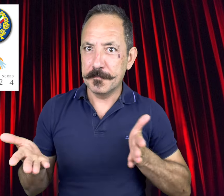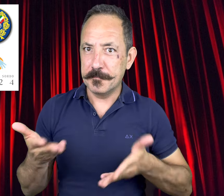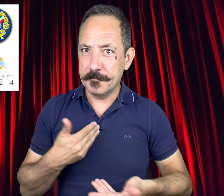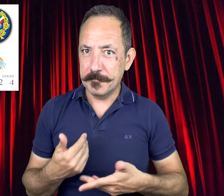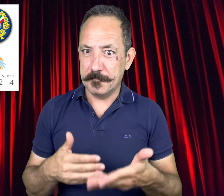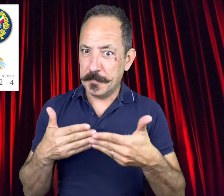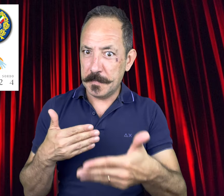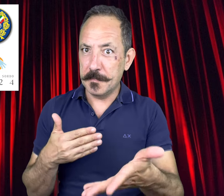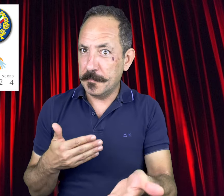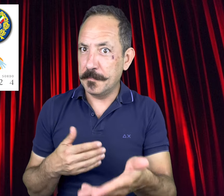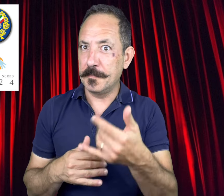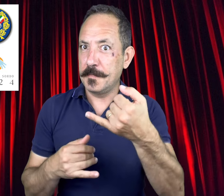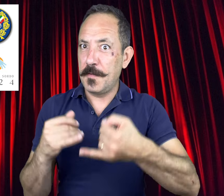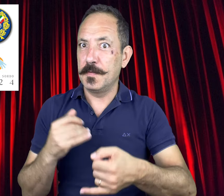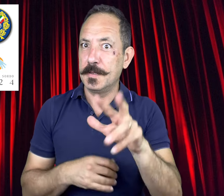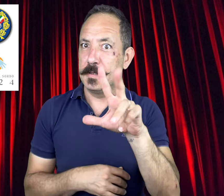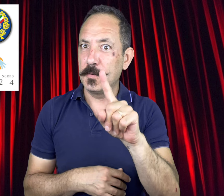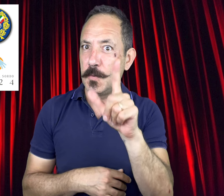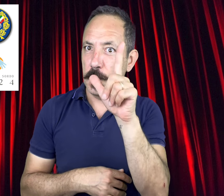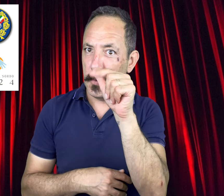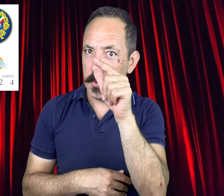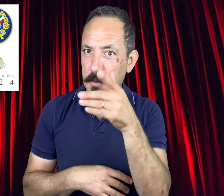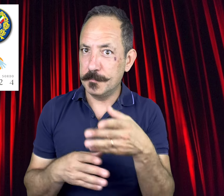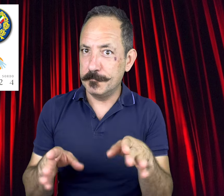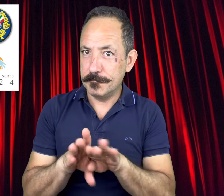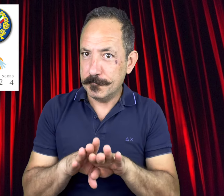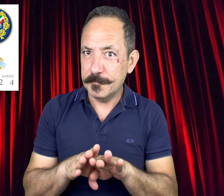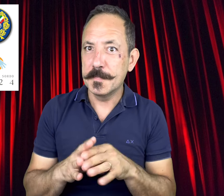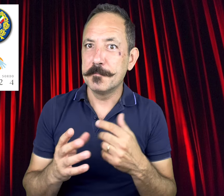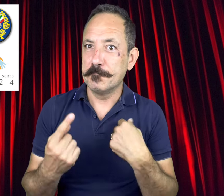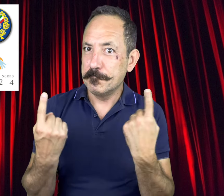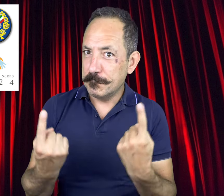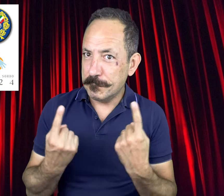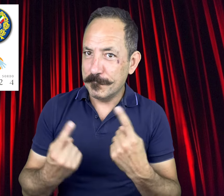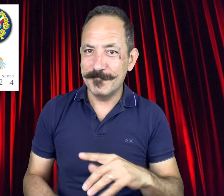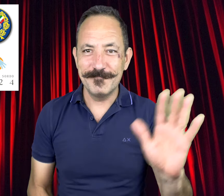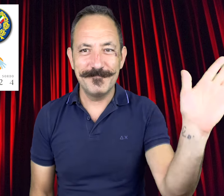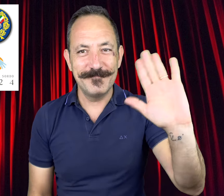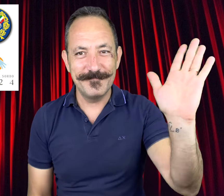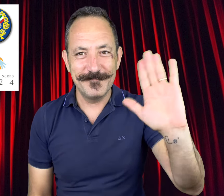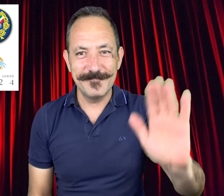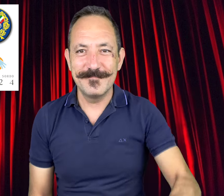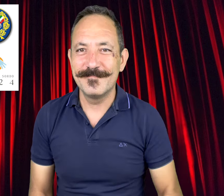Aspettiamo le vostre candidature entro la fine del 31 luglio